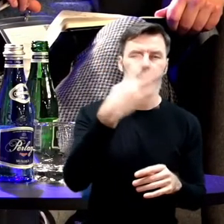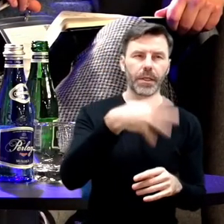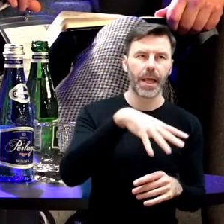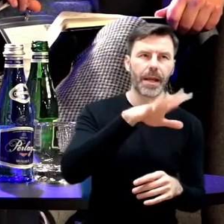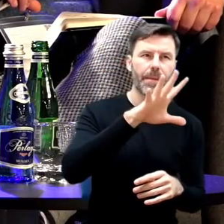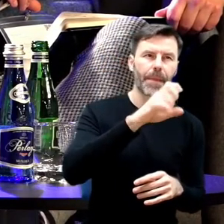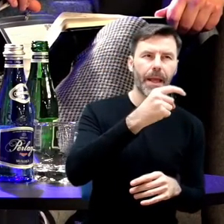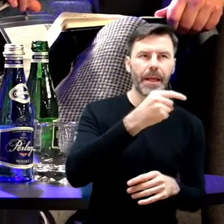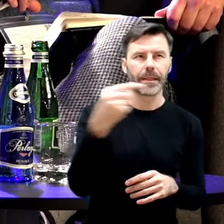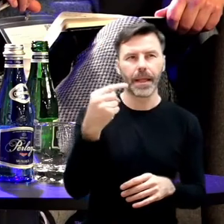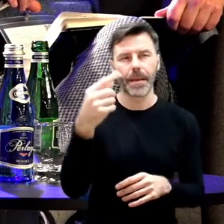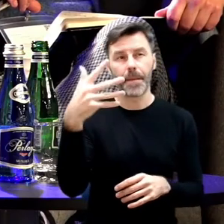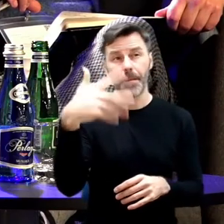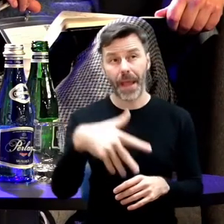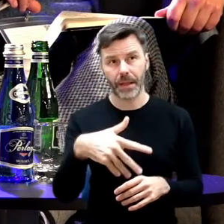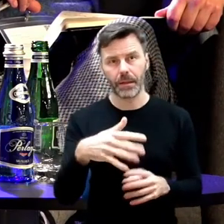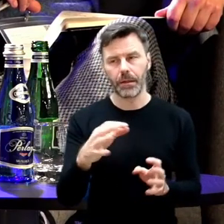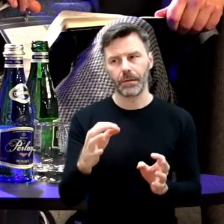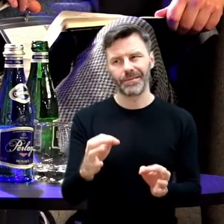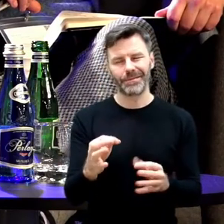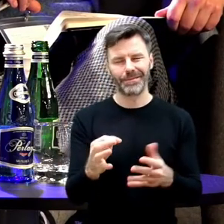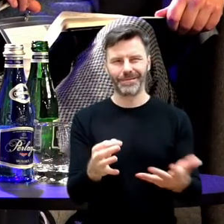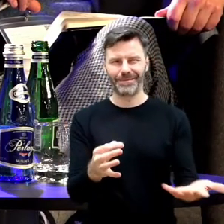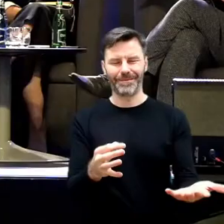Dzisiaj stawka absolutnie nie do utrzymania